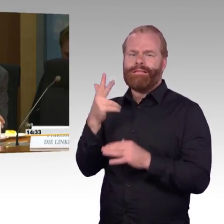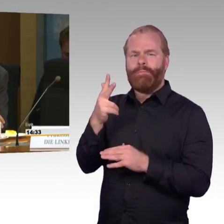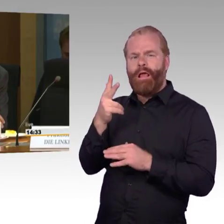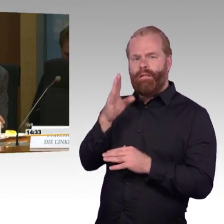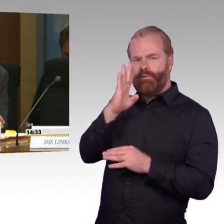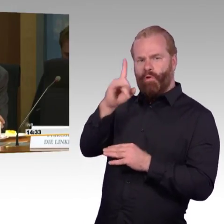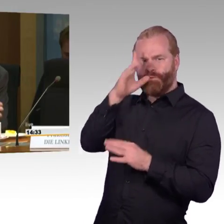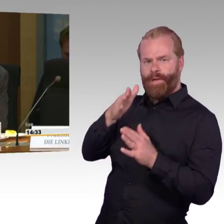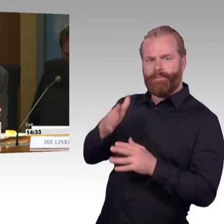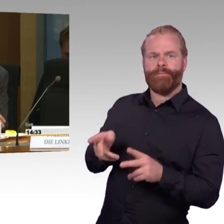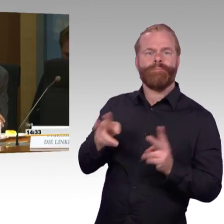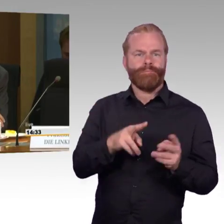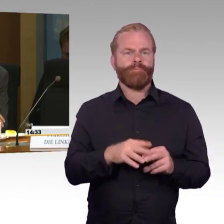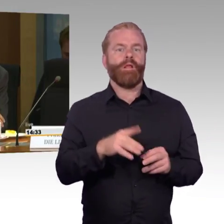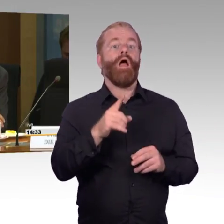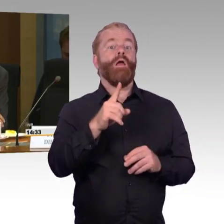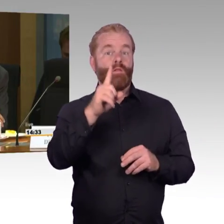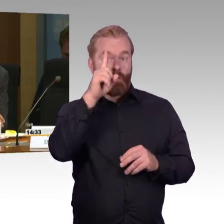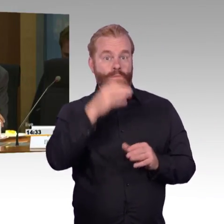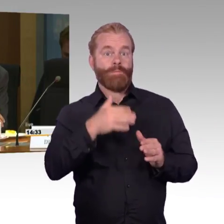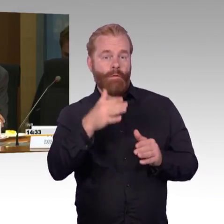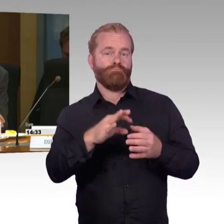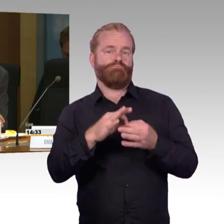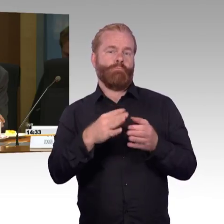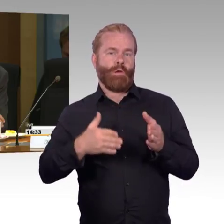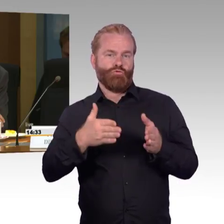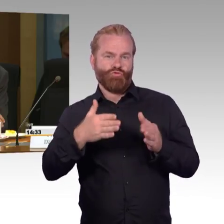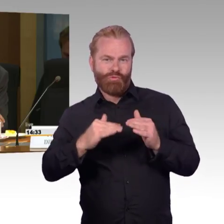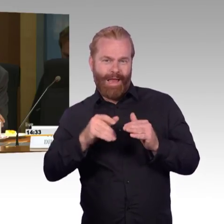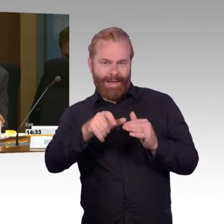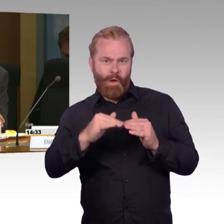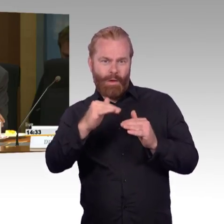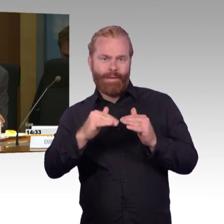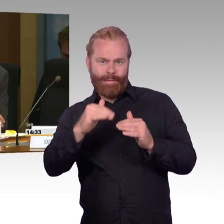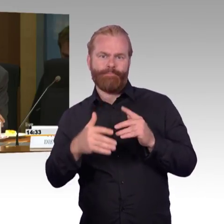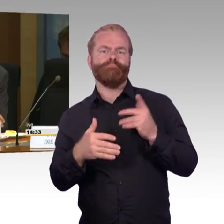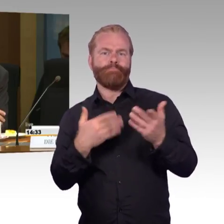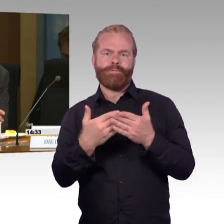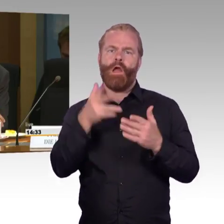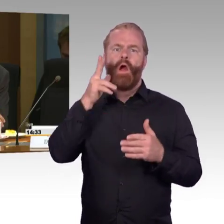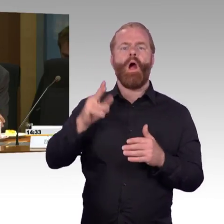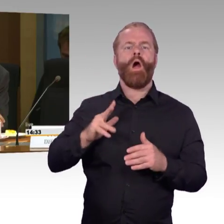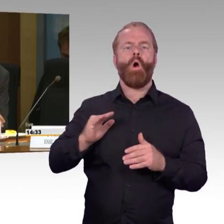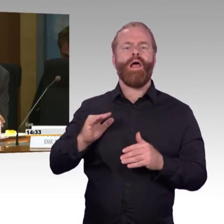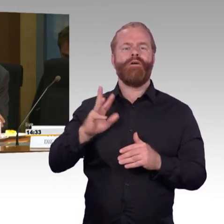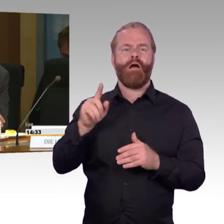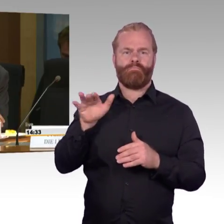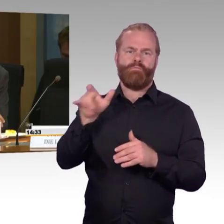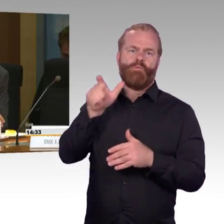oder haben wir noch einen langen Weg bis zum Ziel, was die vollständige Barrierefreiheit betrifft. Insbesondere an den kleineren Bahnhöfen,